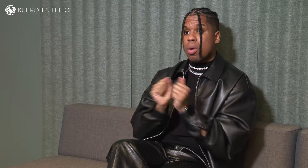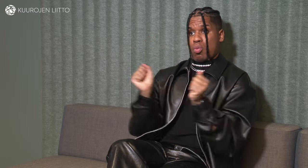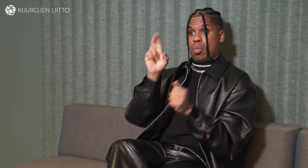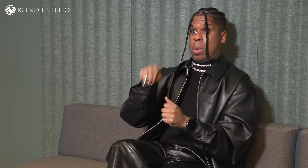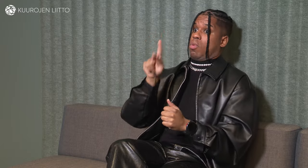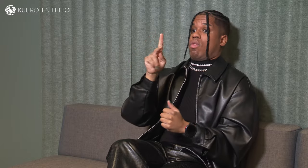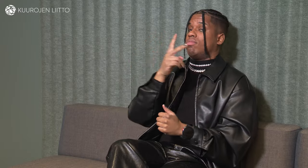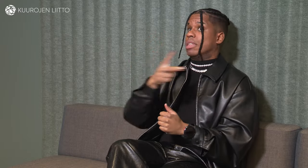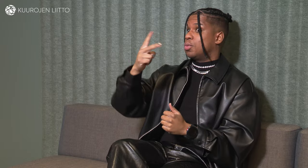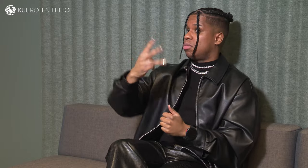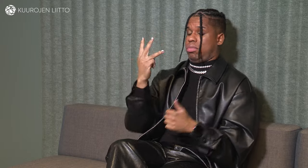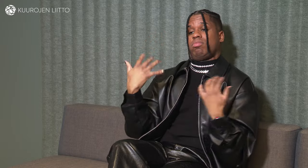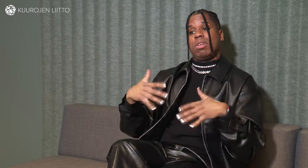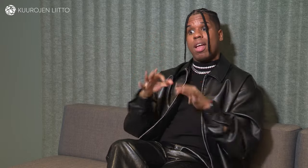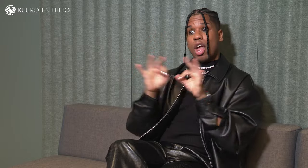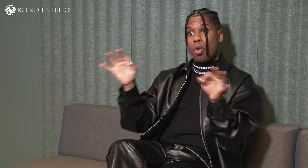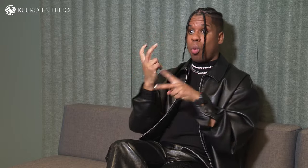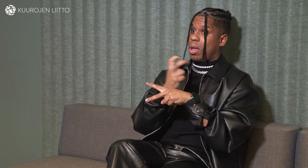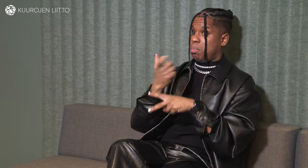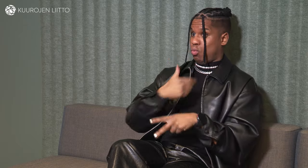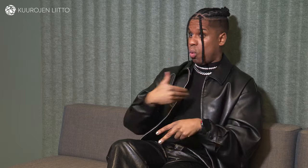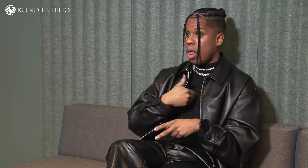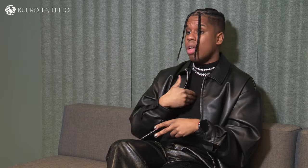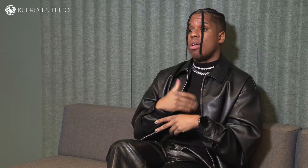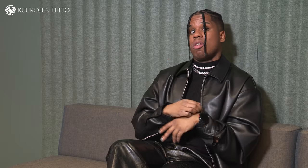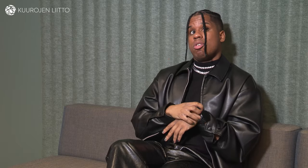Joka tapauksessa UMK 2023 oli todella hieno kokemus itselleni.